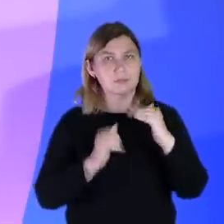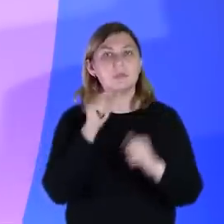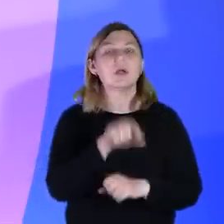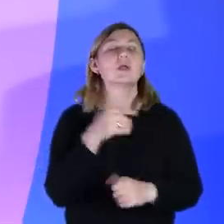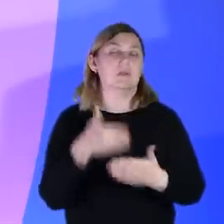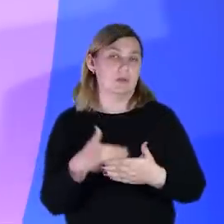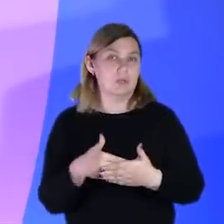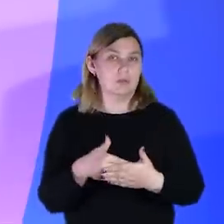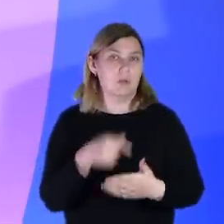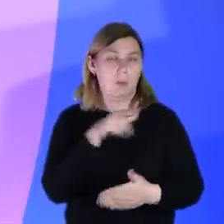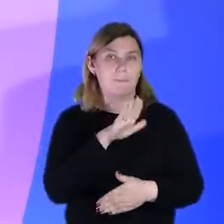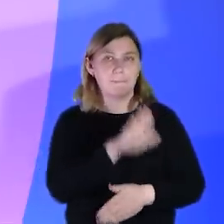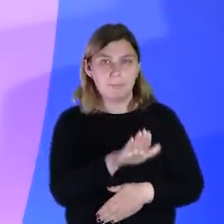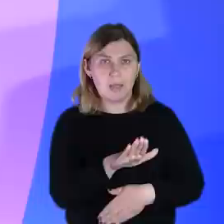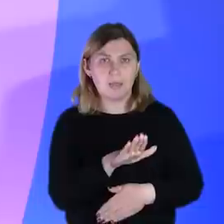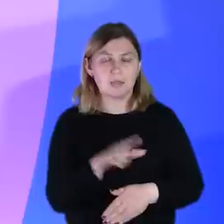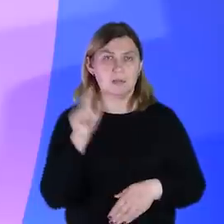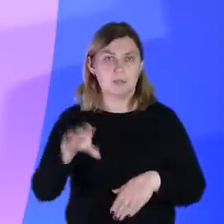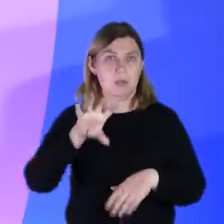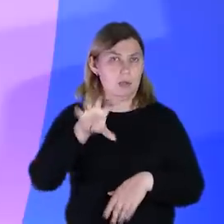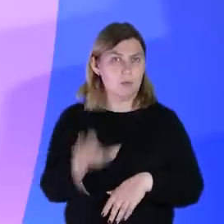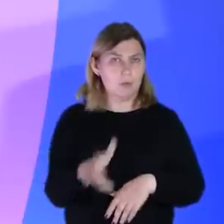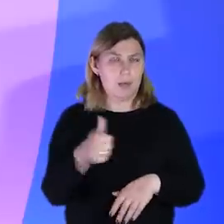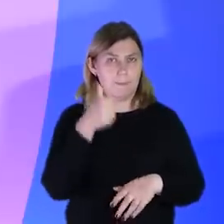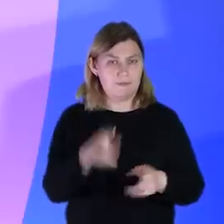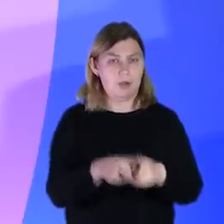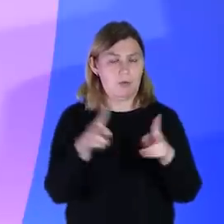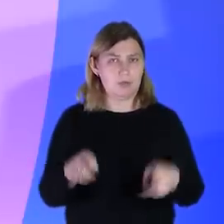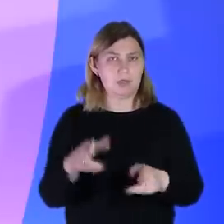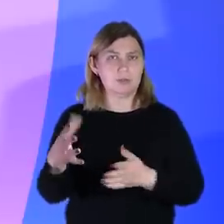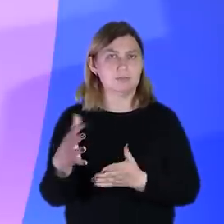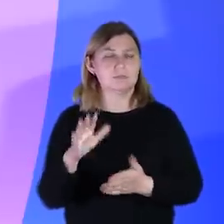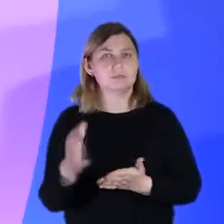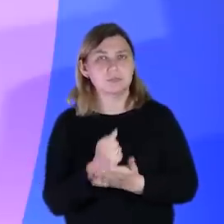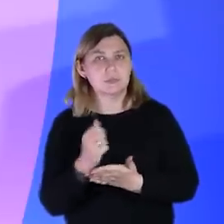I oni pewien wpływ na tą formację, w tym pierwszym okresie, wywarli. Oczywiście wiemy o tym,